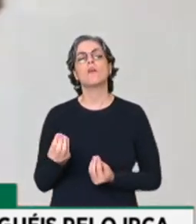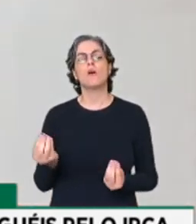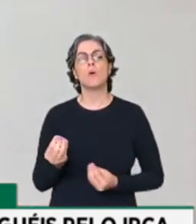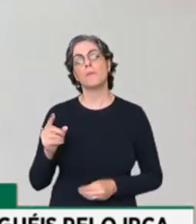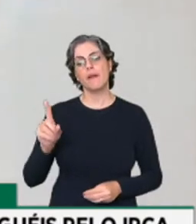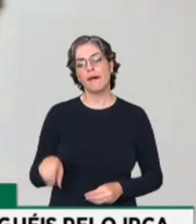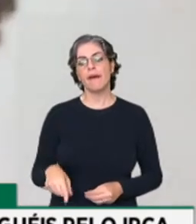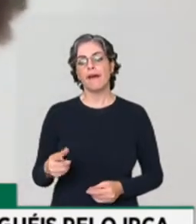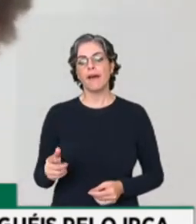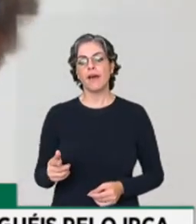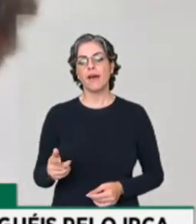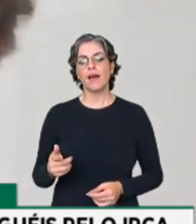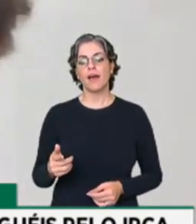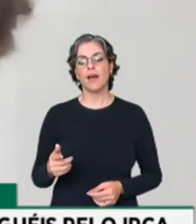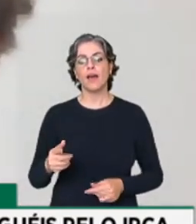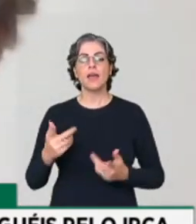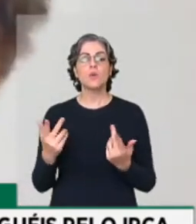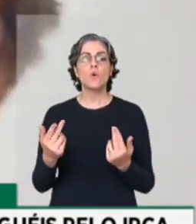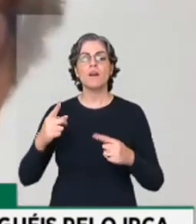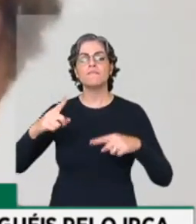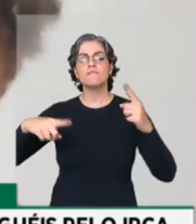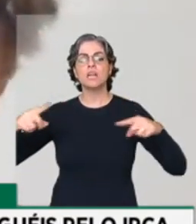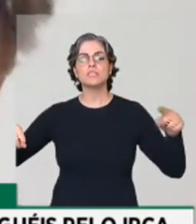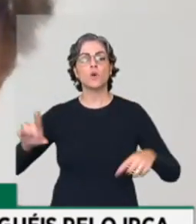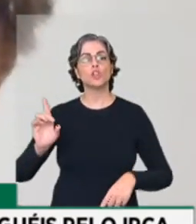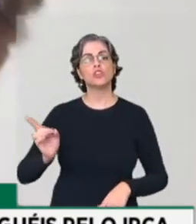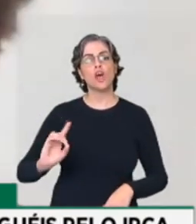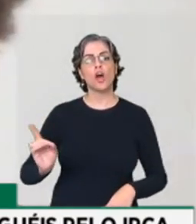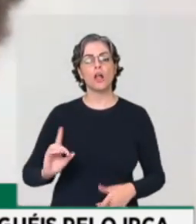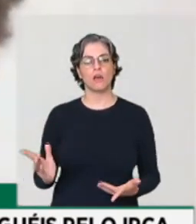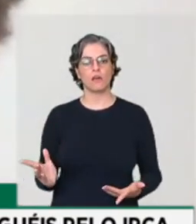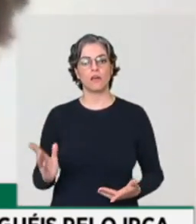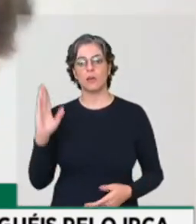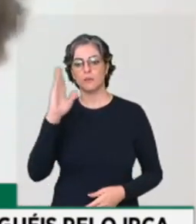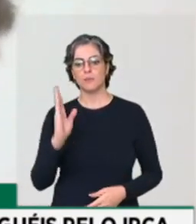PRÓPRIO DÓLAR. EM UM PAÍS QUE TEM UMA MOEDA EXTREMAMENTE DESVALORIZADA. PARA A